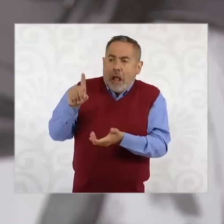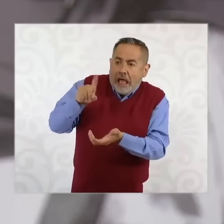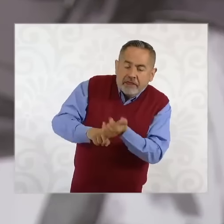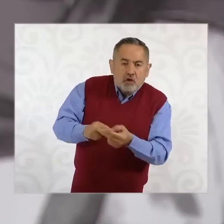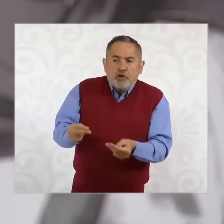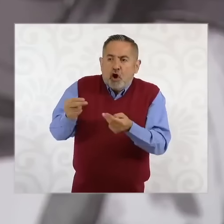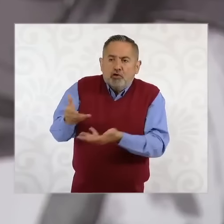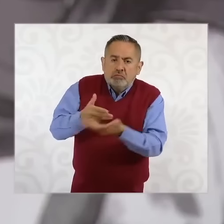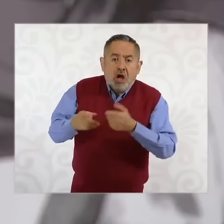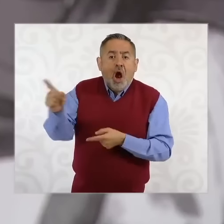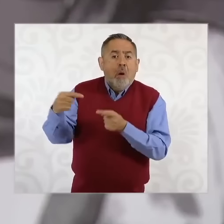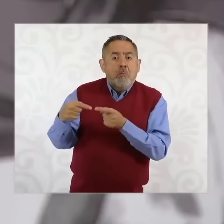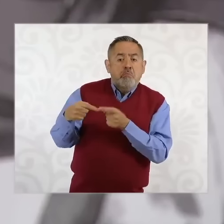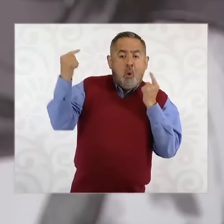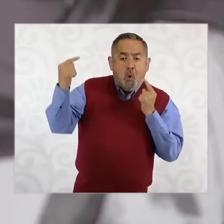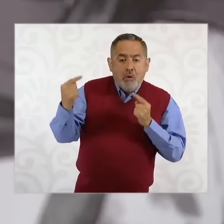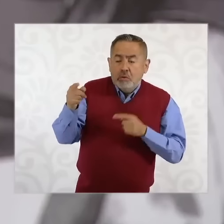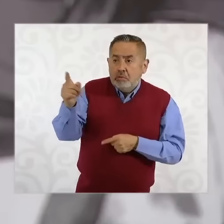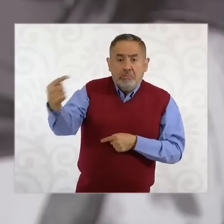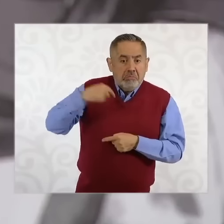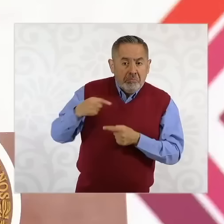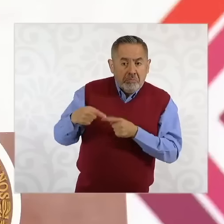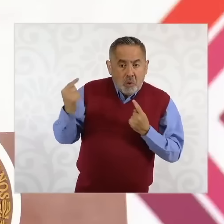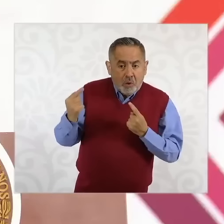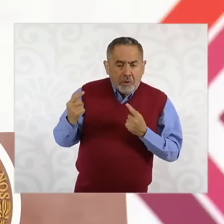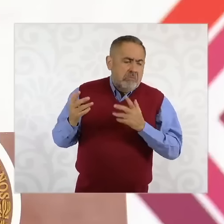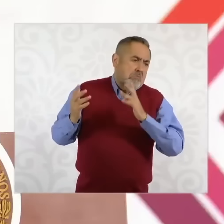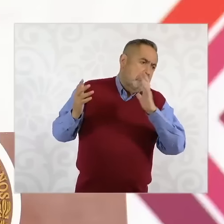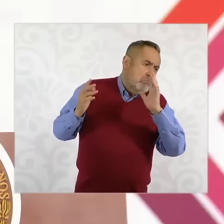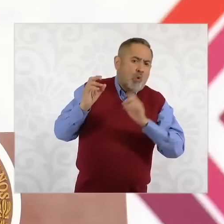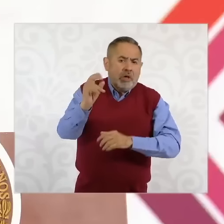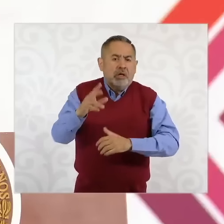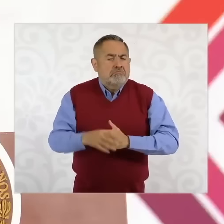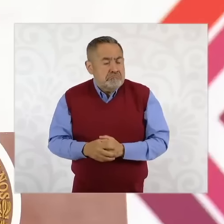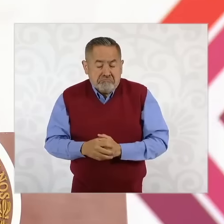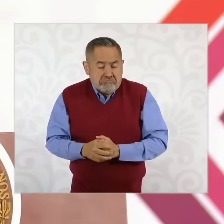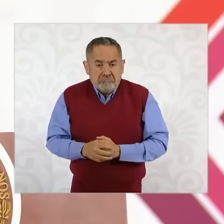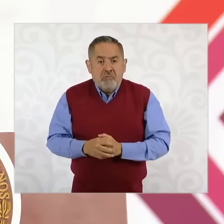ellos decidieron romper las relaciones con nosotros. Todavía hay una persona eh en